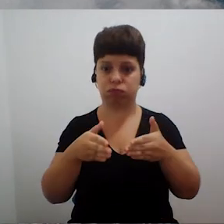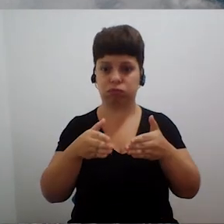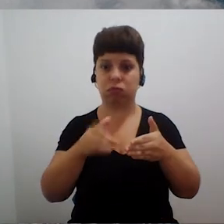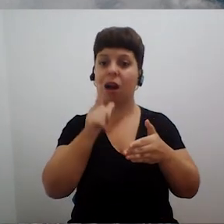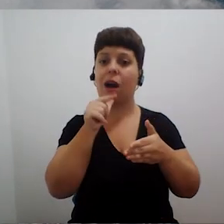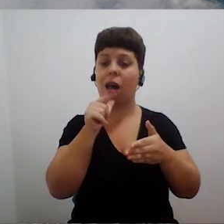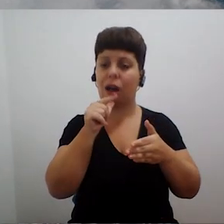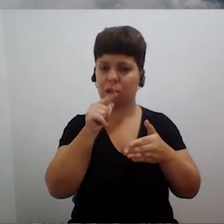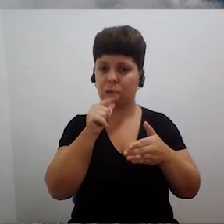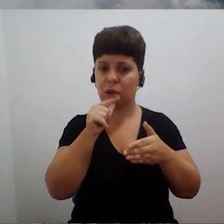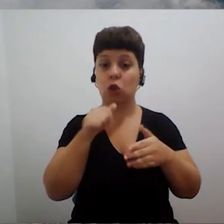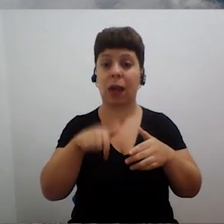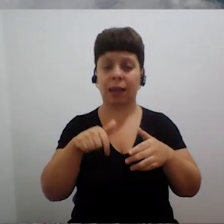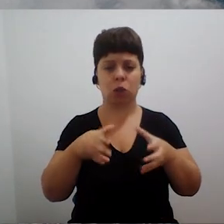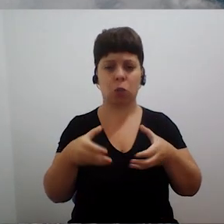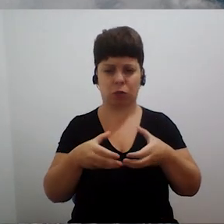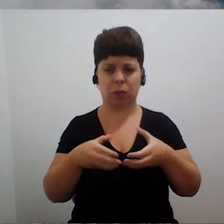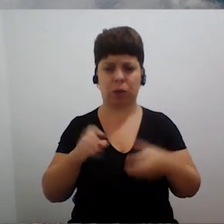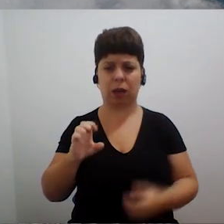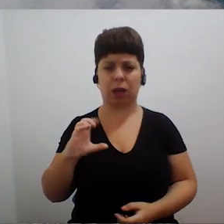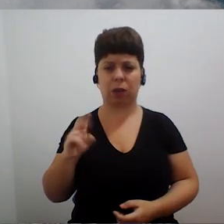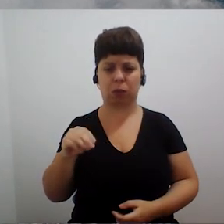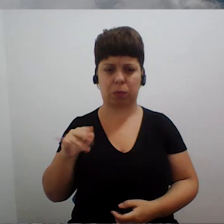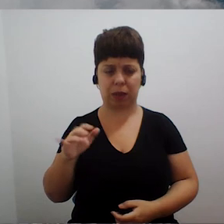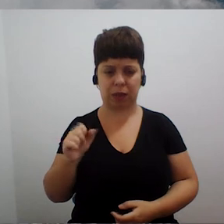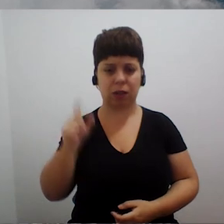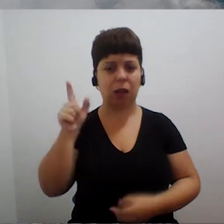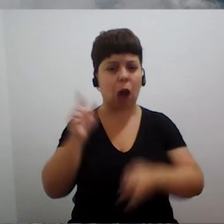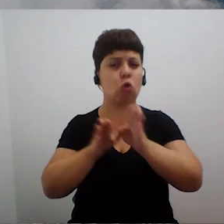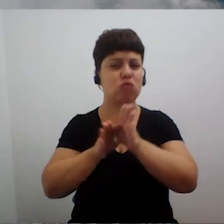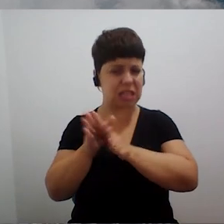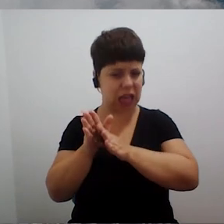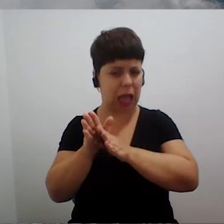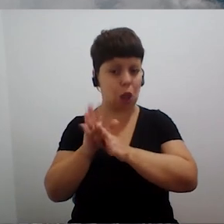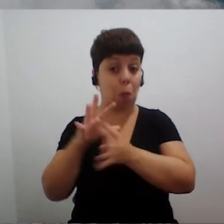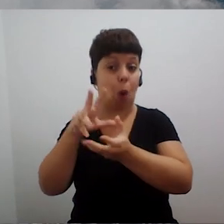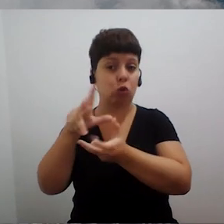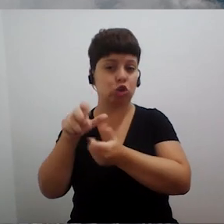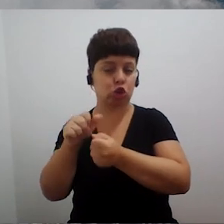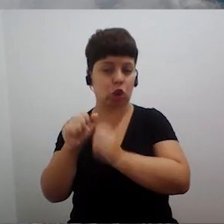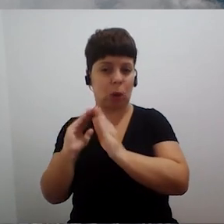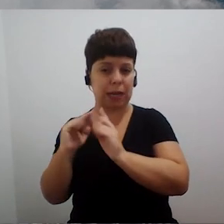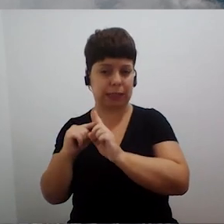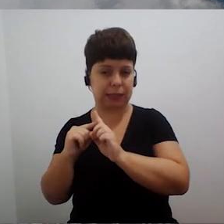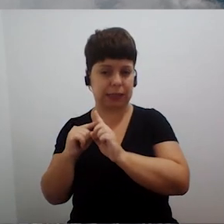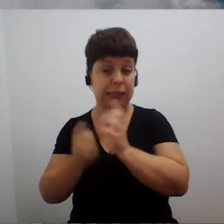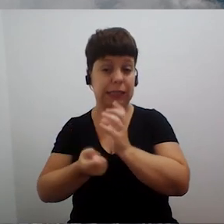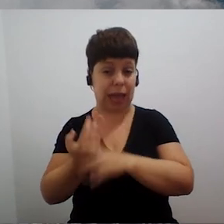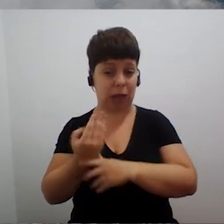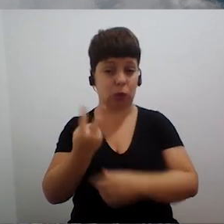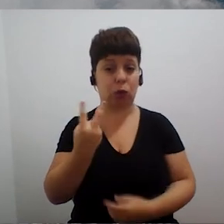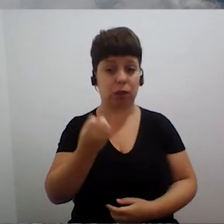proposto pelo Conselho Mundial das Igrejas, foi criado no ano de 2006,